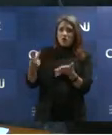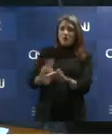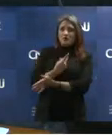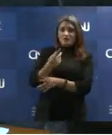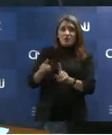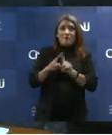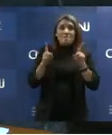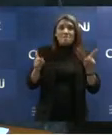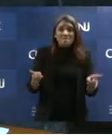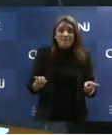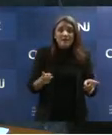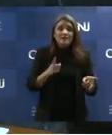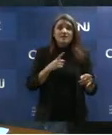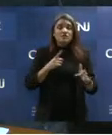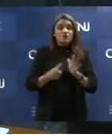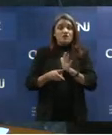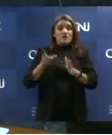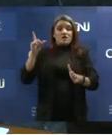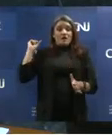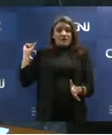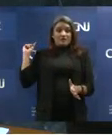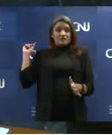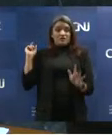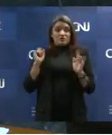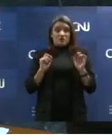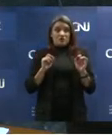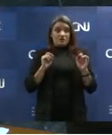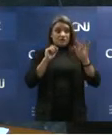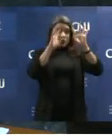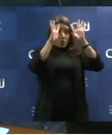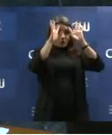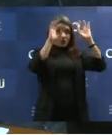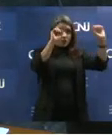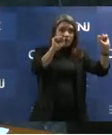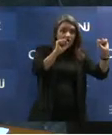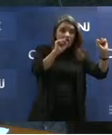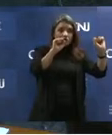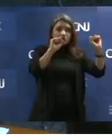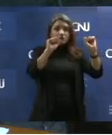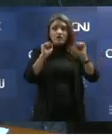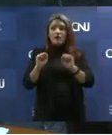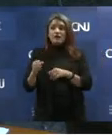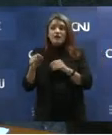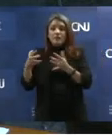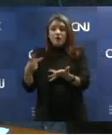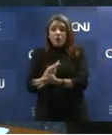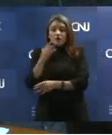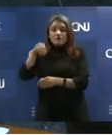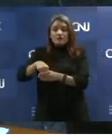o próprio tribunal e a situação da Vara que não adianta você mandar servidores